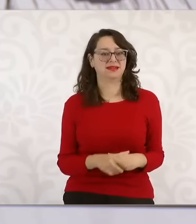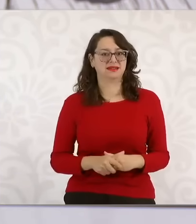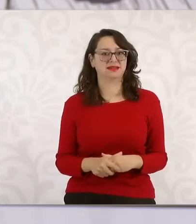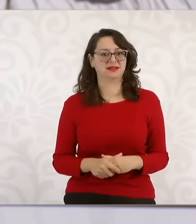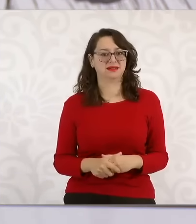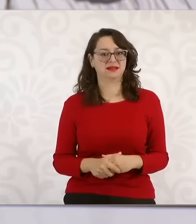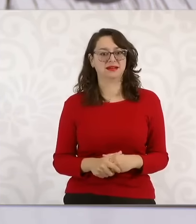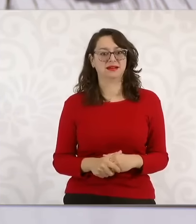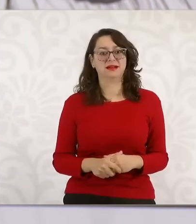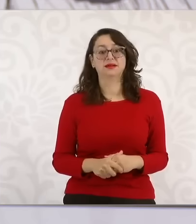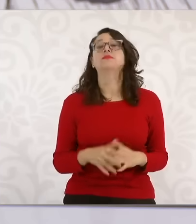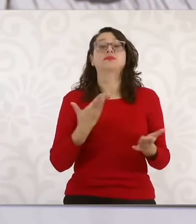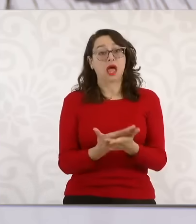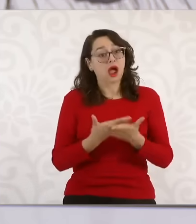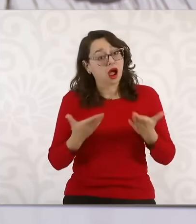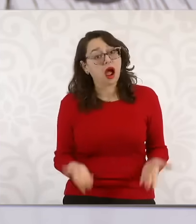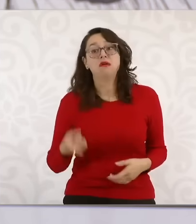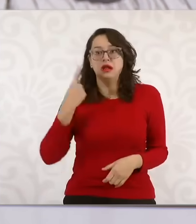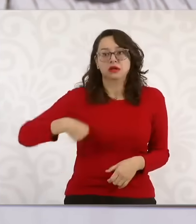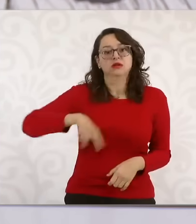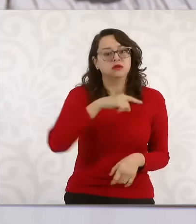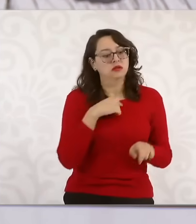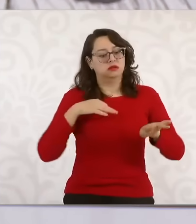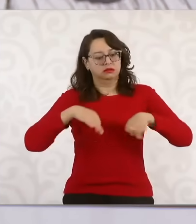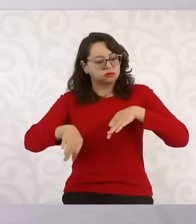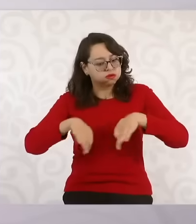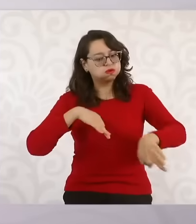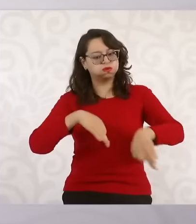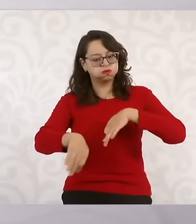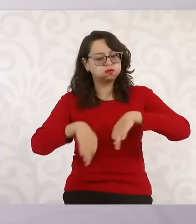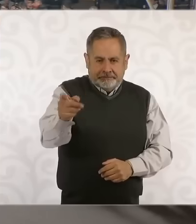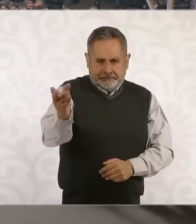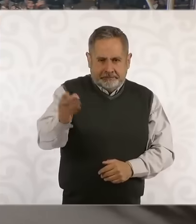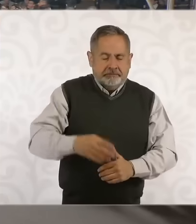Ahora que lo estamos atendiendo, lo estamos atendiendo. Van a ver las cifras mañana. Buenos